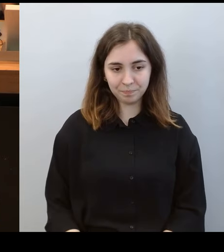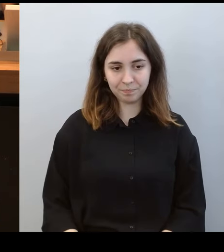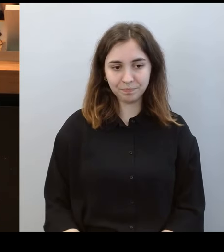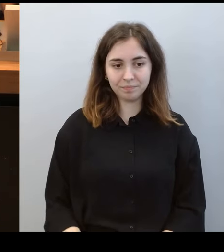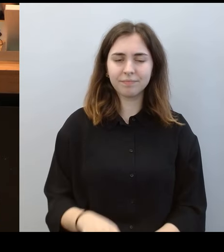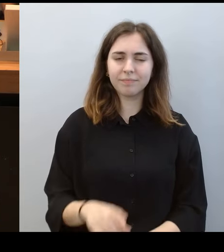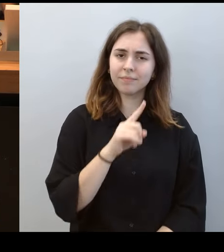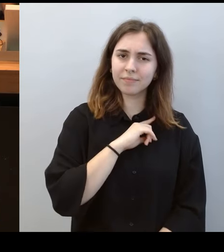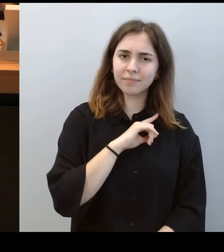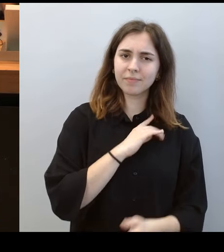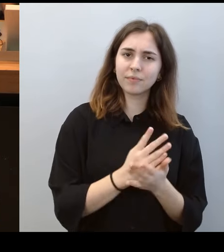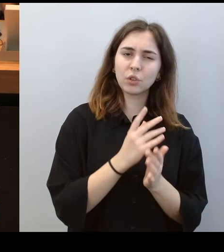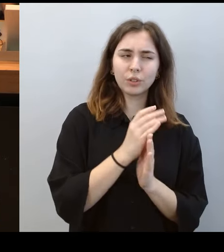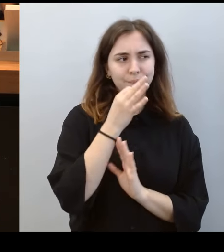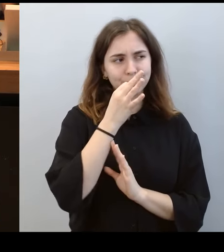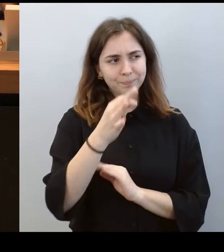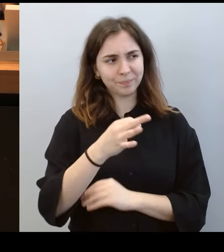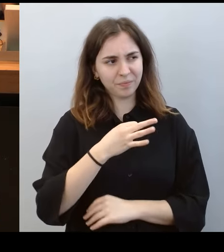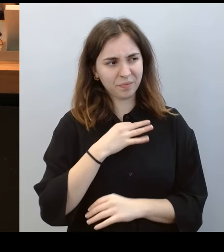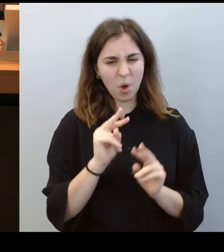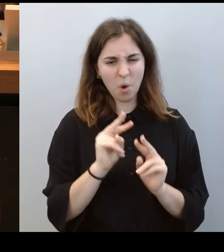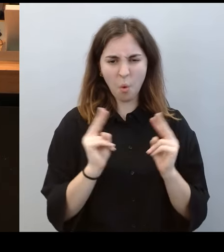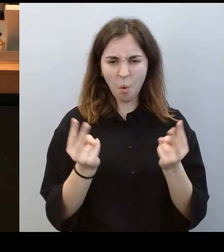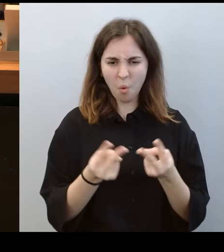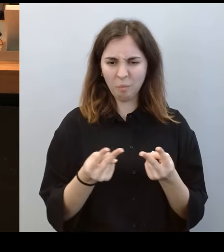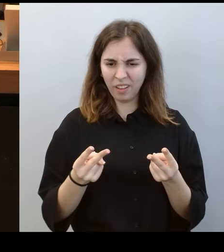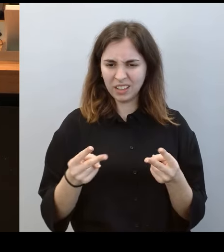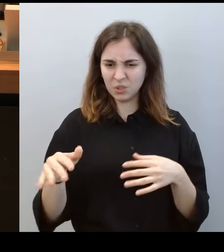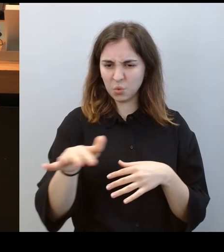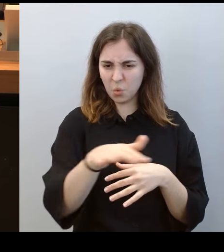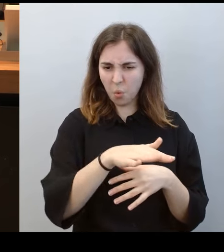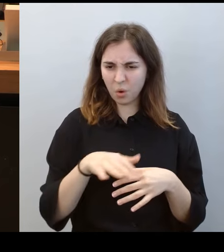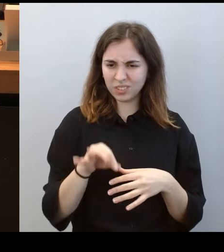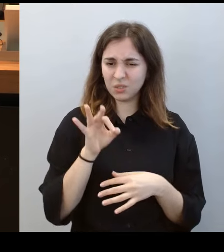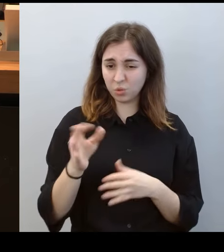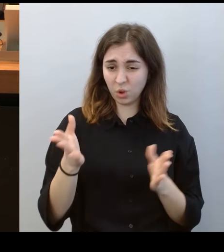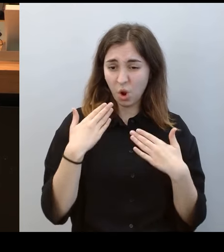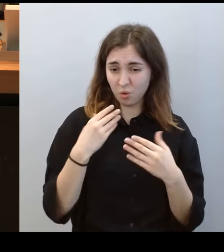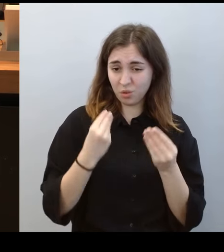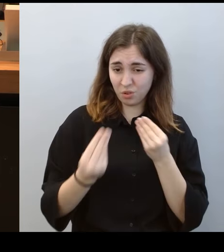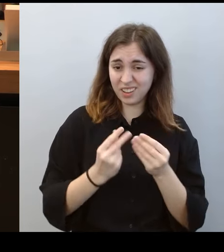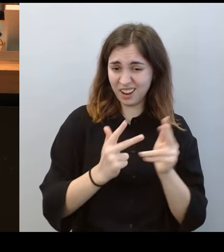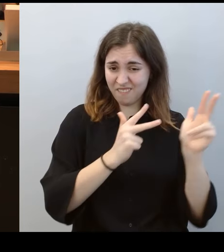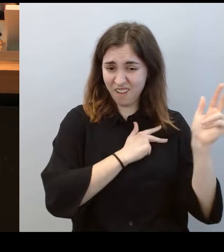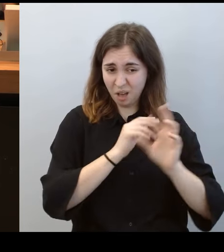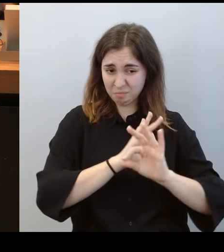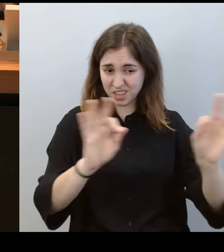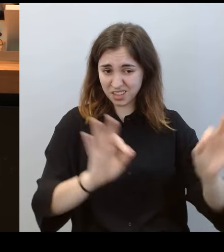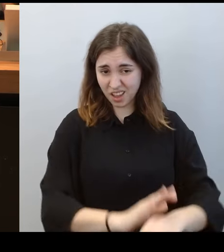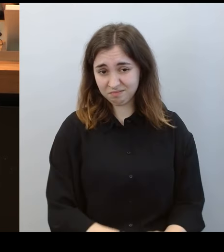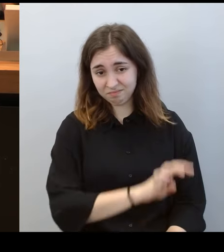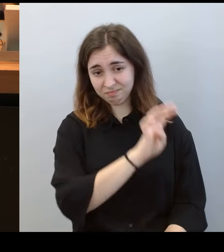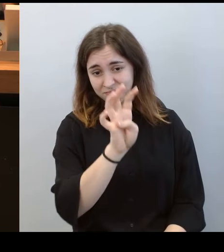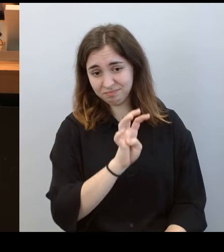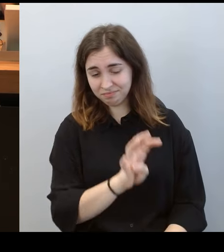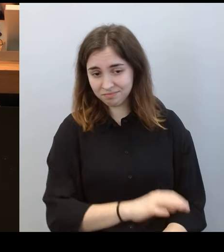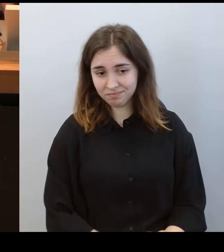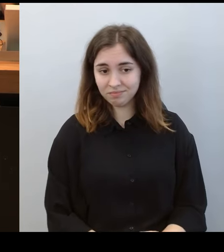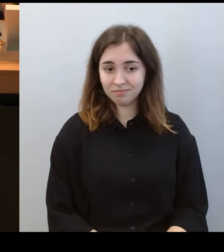maßgeblichen Beitrag zur Verbesserung der Luftqualität leisten können. Denn ob sich die Luftqualität in Berlin, in